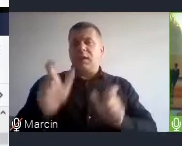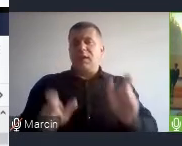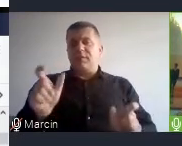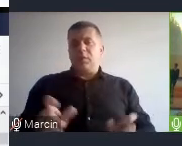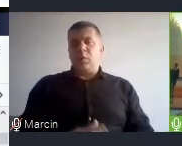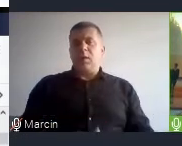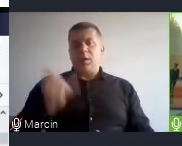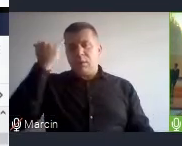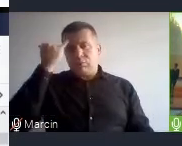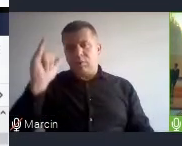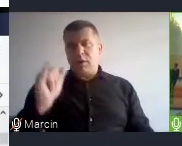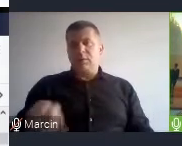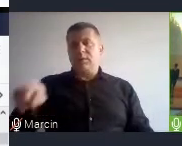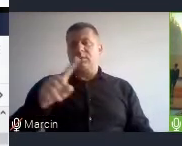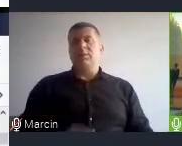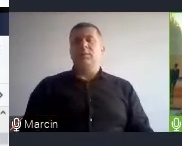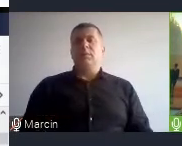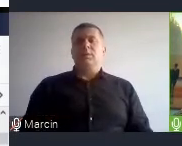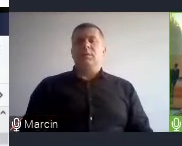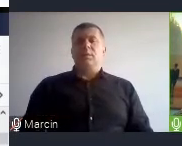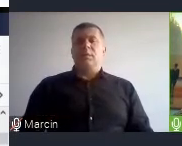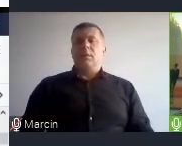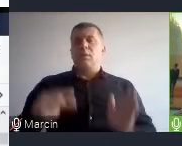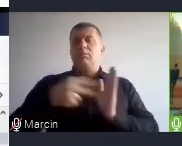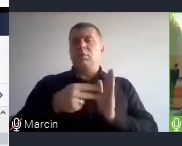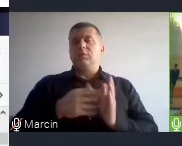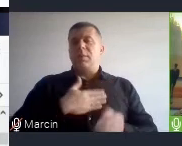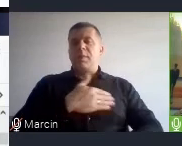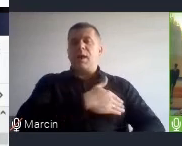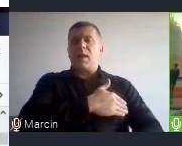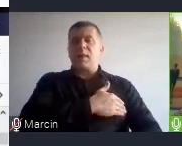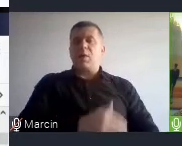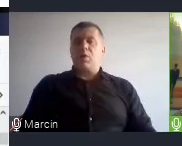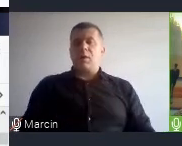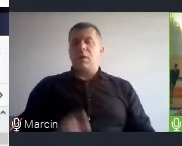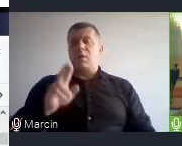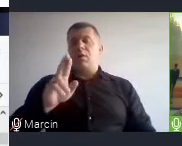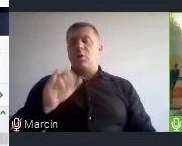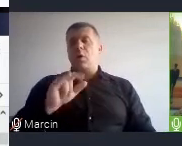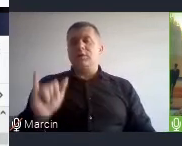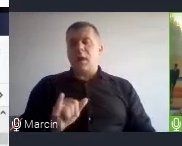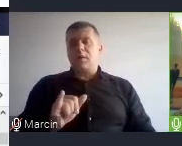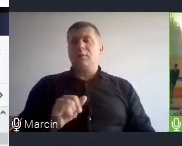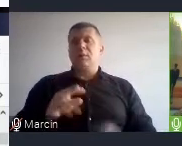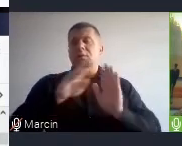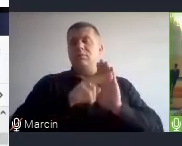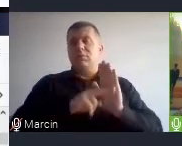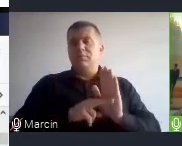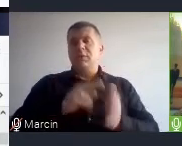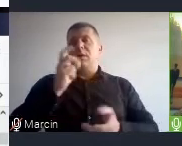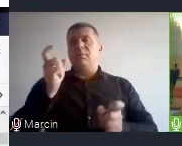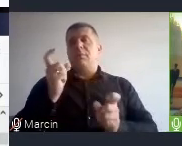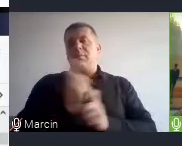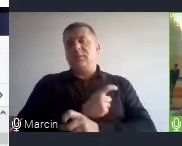czyli błędy Beneficjentów podzielone na kategorie: rodzaj, przepis, prawo krajowe, prawo unijne,